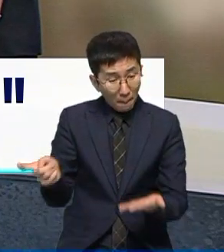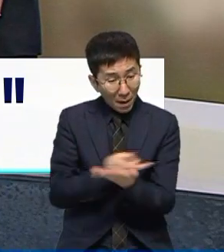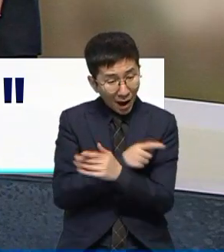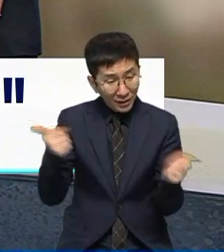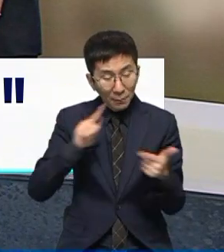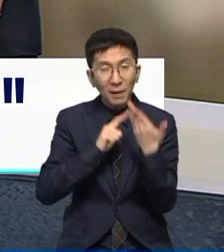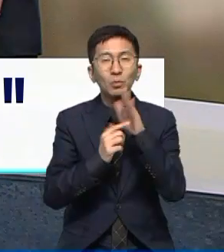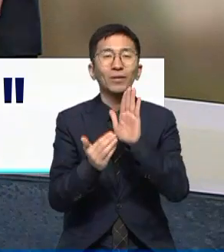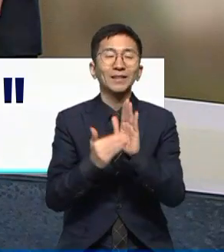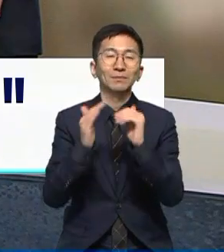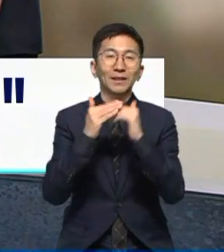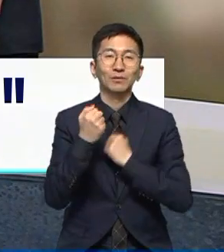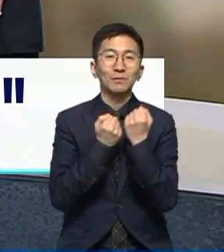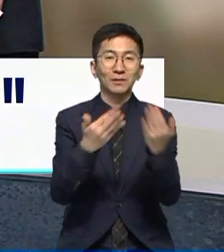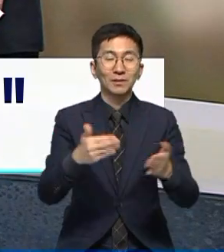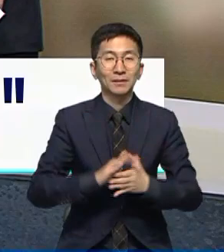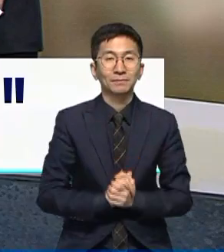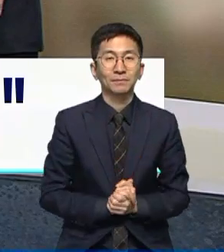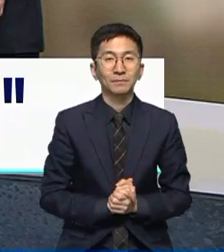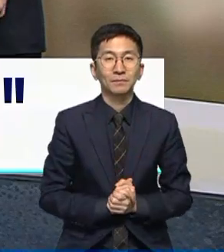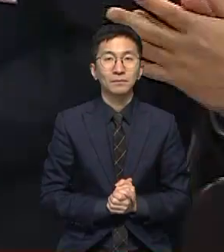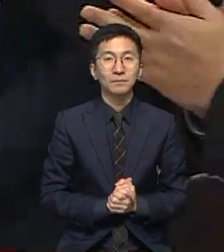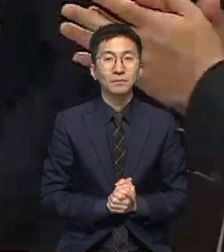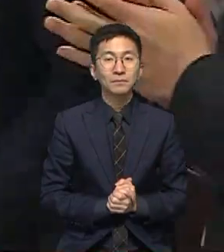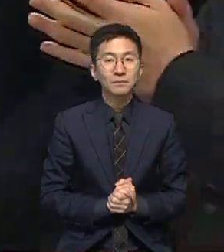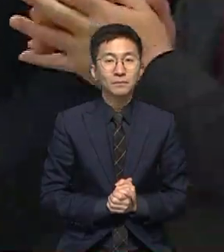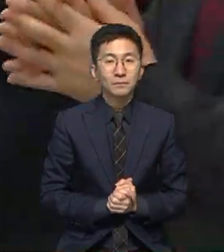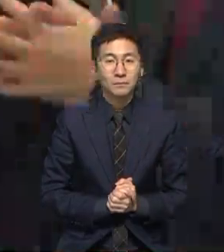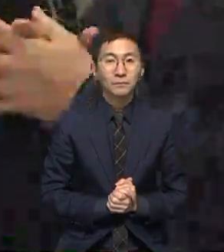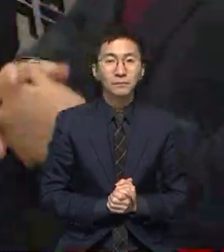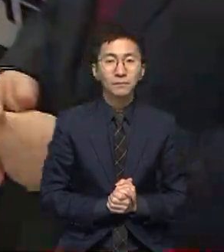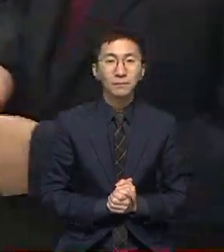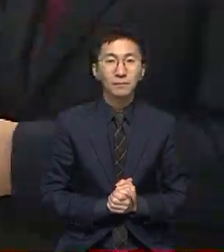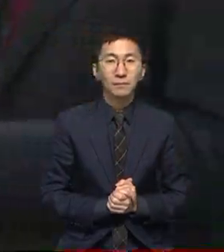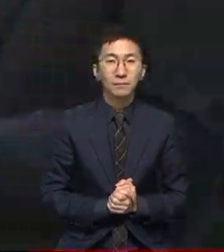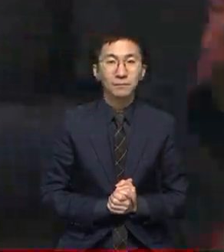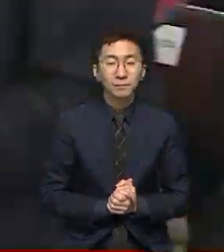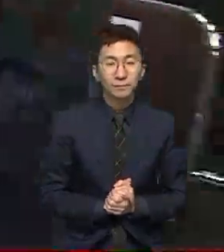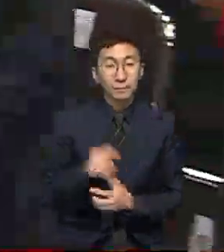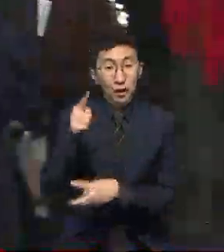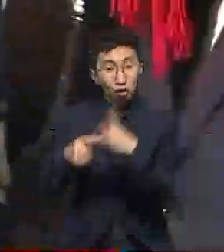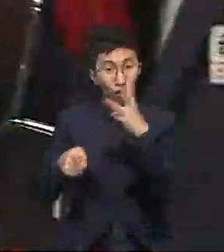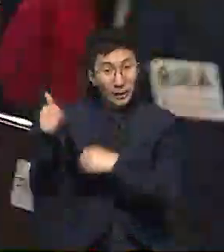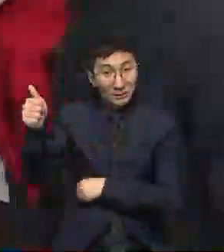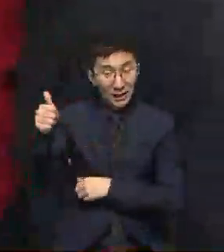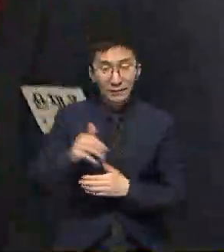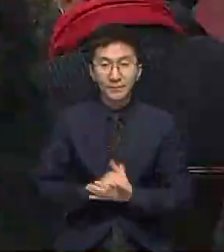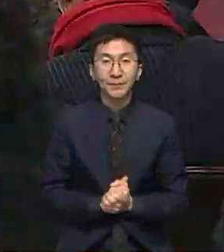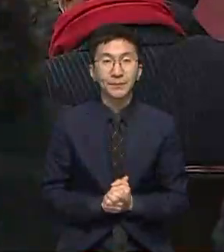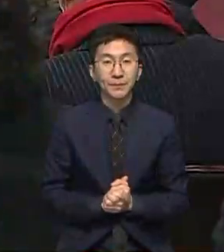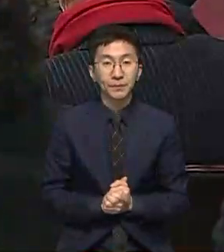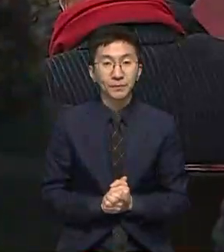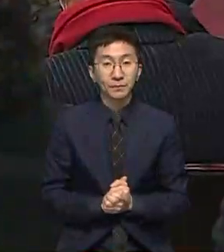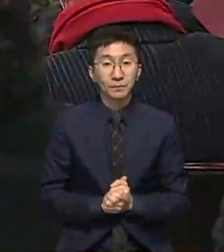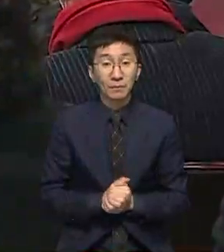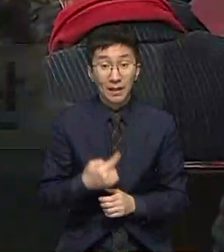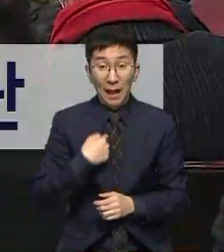이어서 강민우 기자입니다. (기자) 윤석열 국민의힘 후보는 공수처가 자신을 포함해 야당 의원들을 대상으로